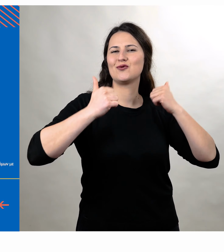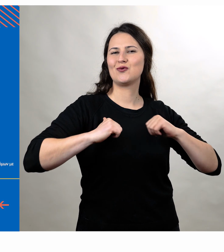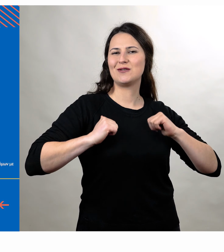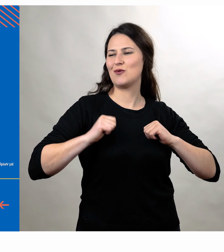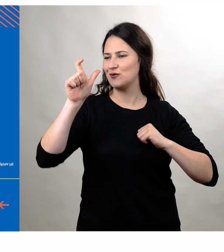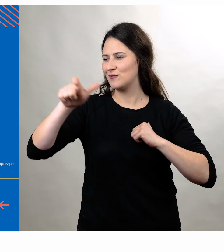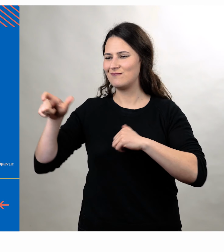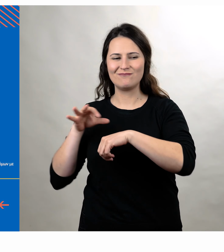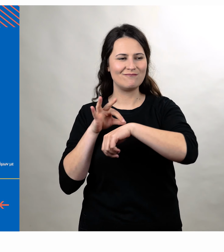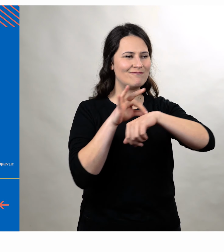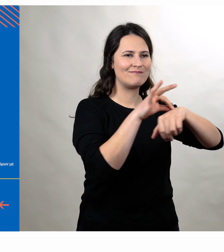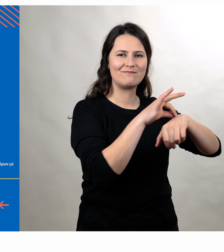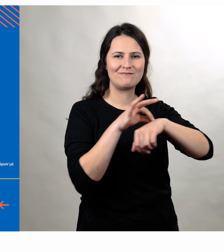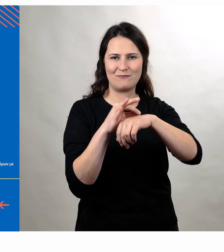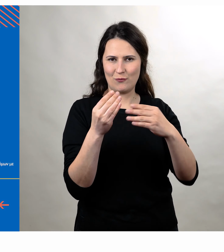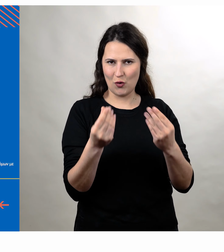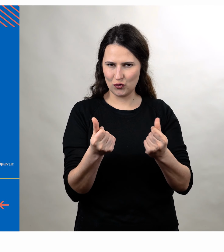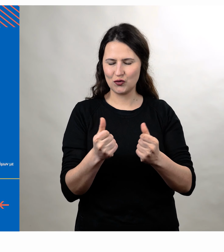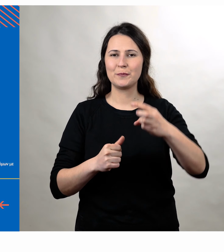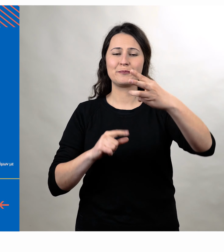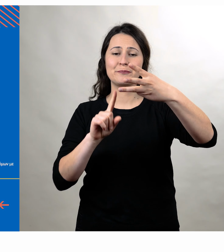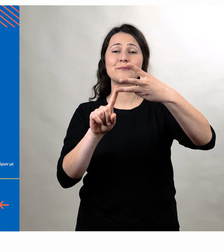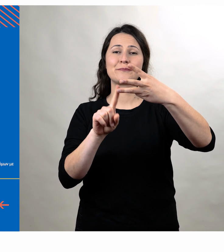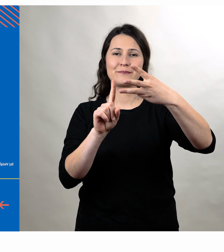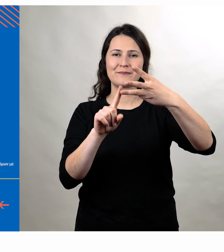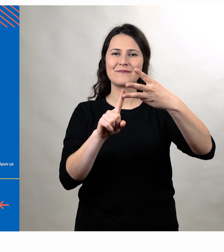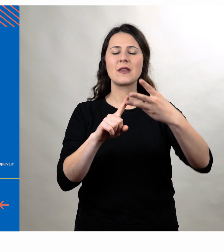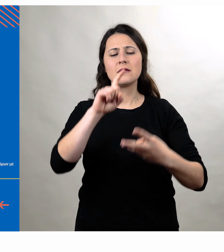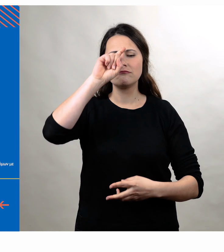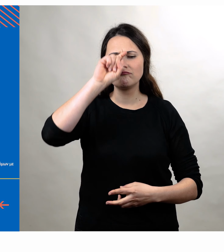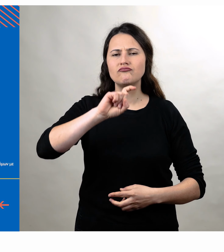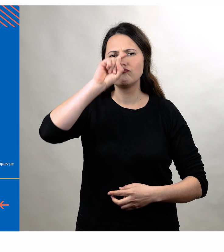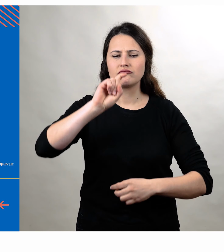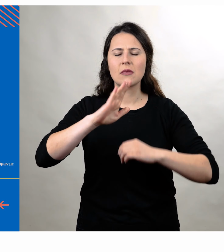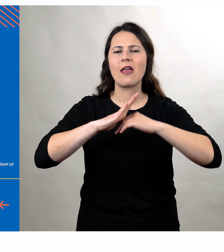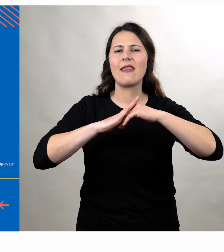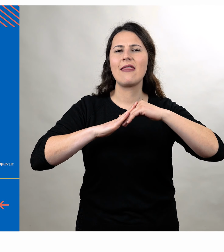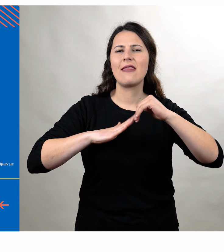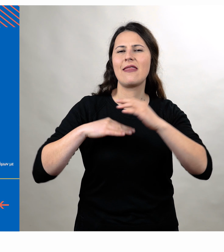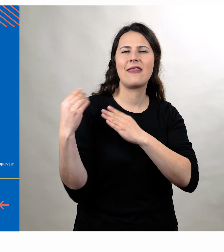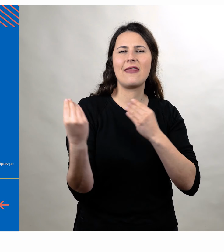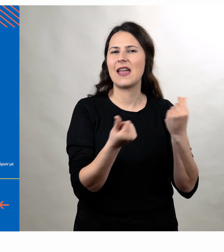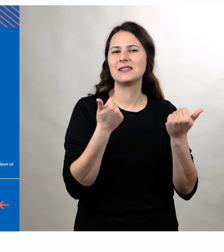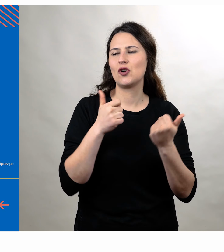"Βασικά Καθήκοντα και Δεξιότητες των Ταξιδιωτικών Πρακτόρων"